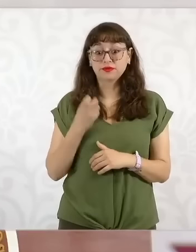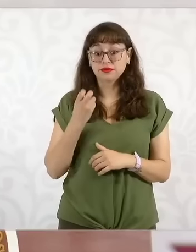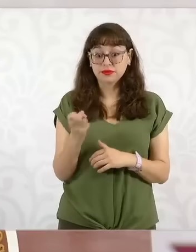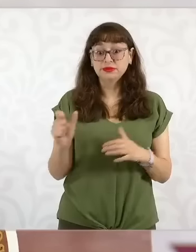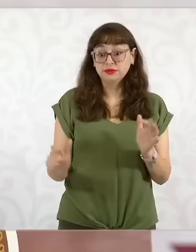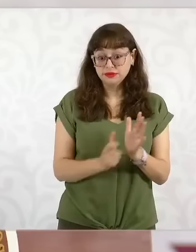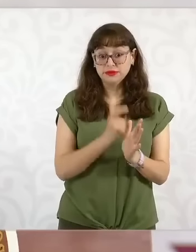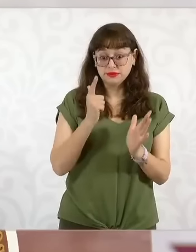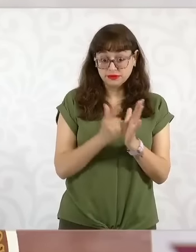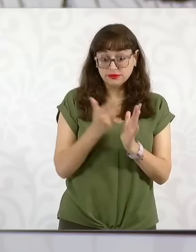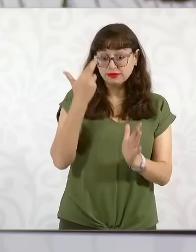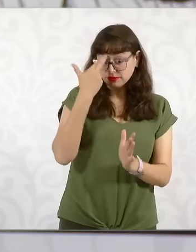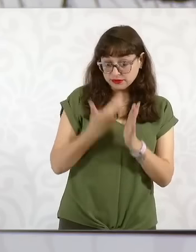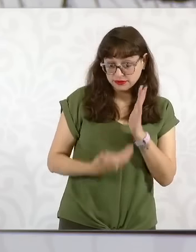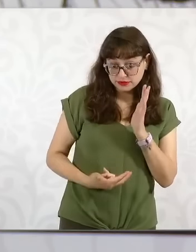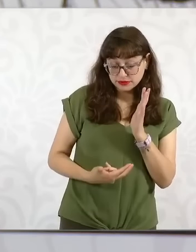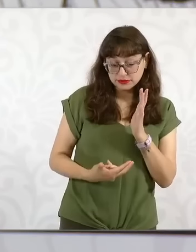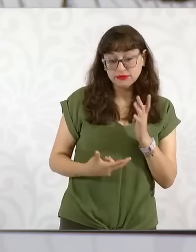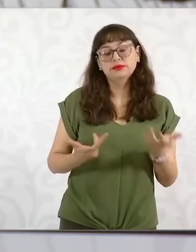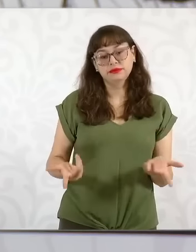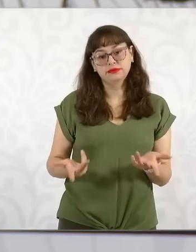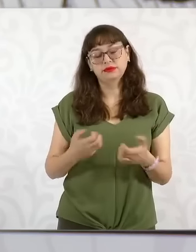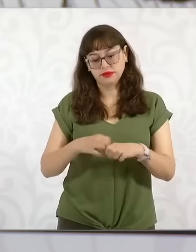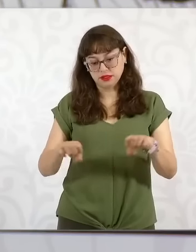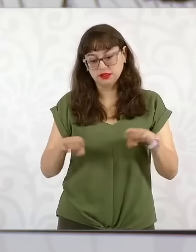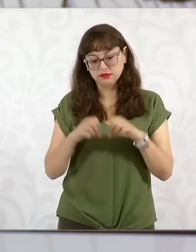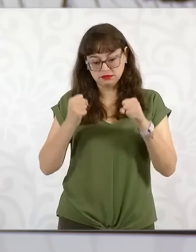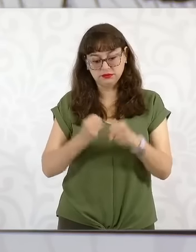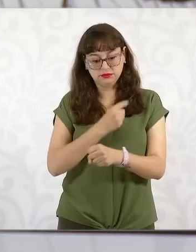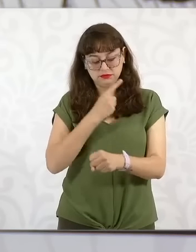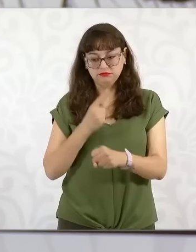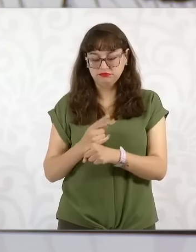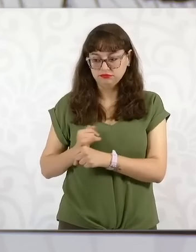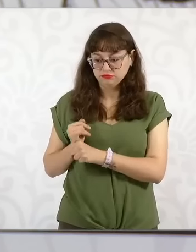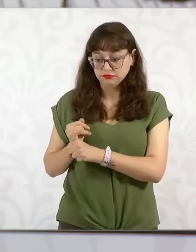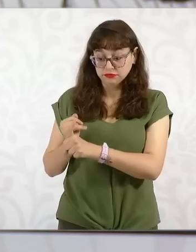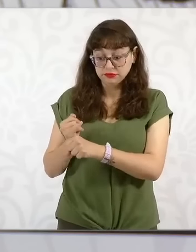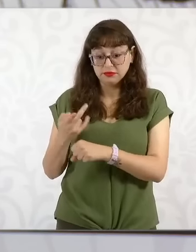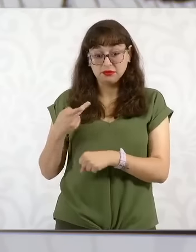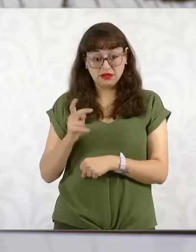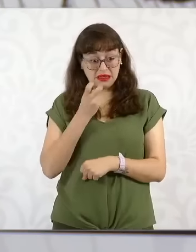pues participa el gabinete de seguridad. Pero es muy importante este centro de procesamiento,